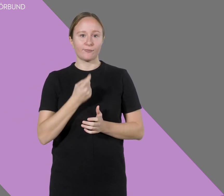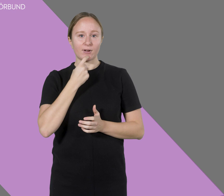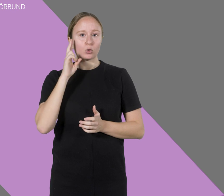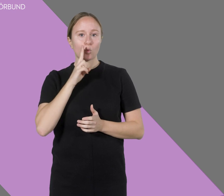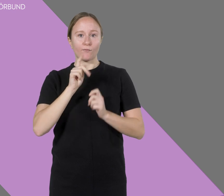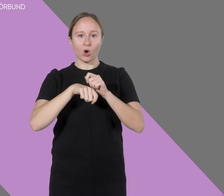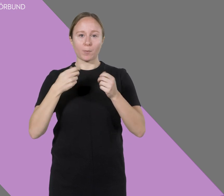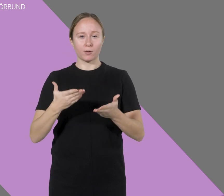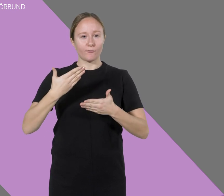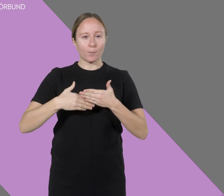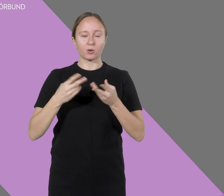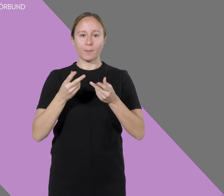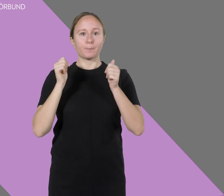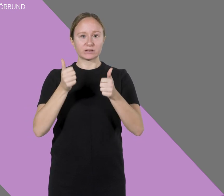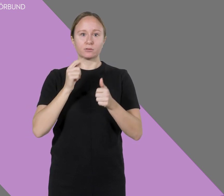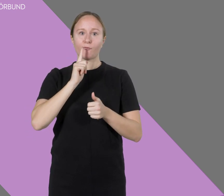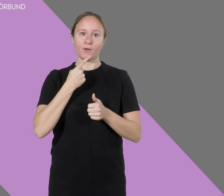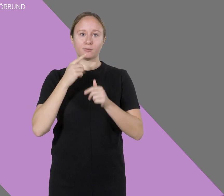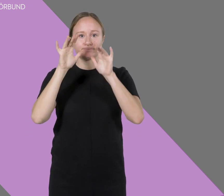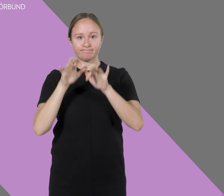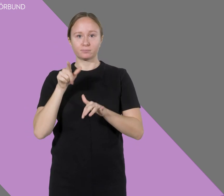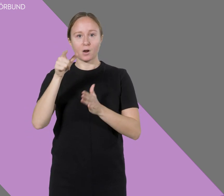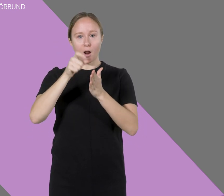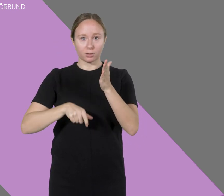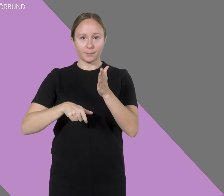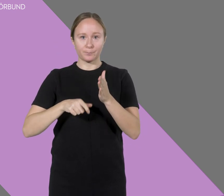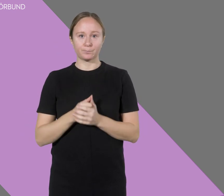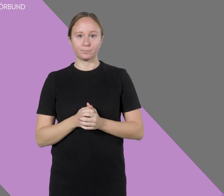Finlands Dövas Förbund bereder som bäst ett svarsinlägg på artikeln.